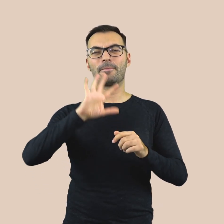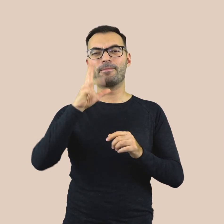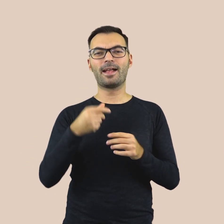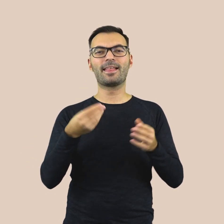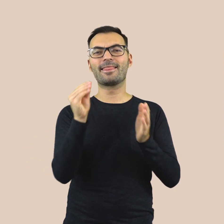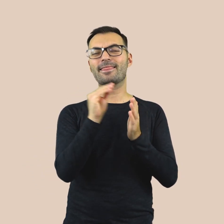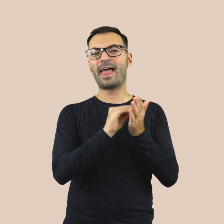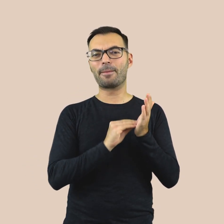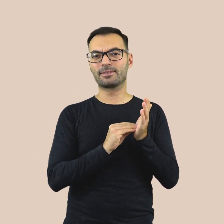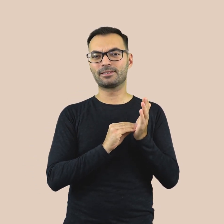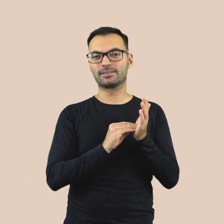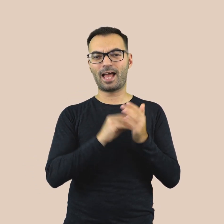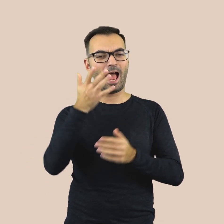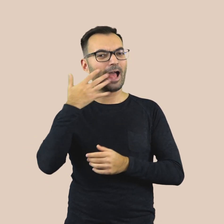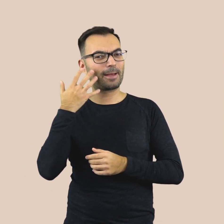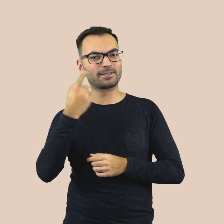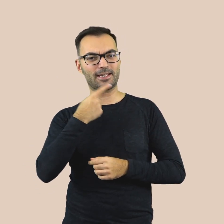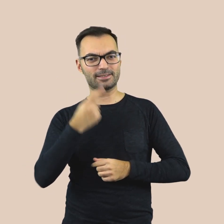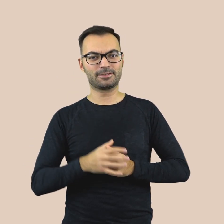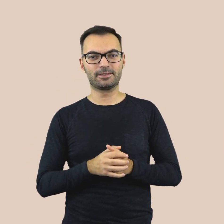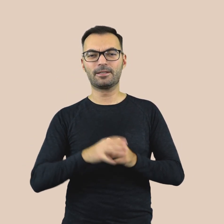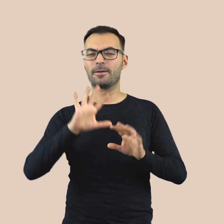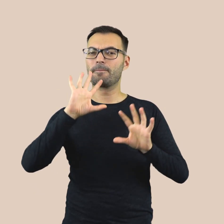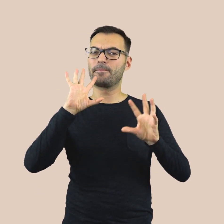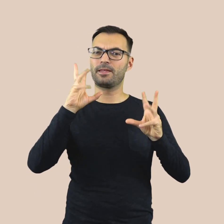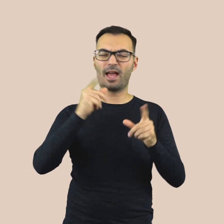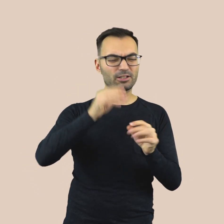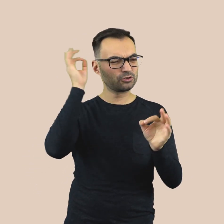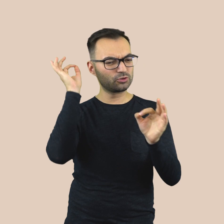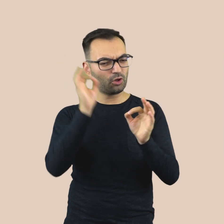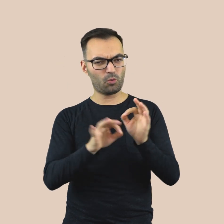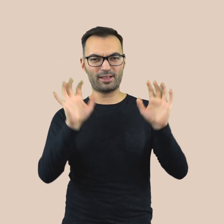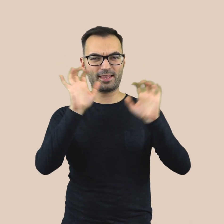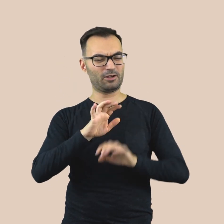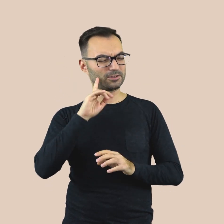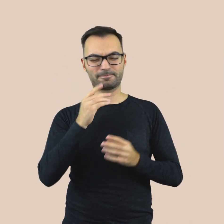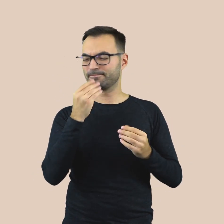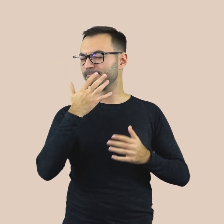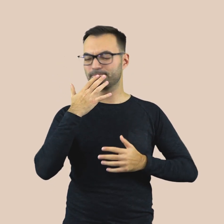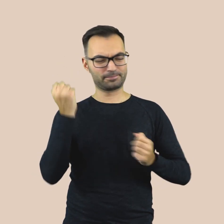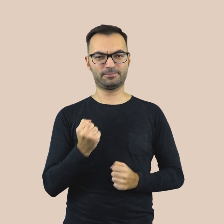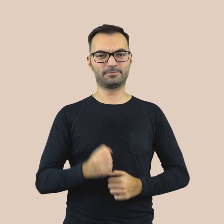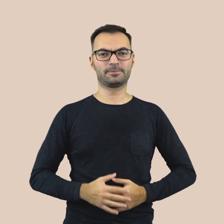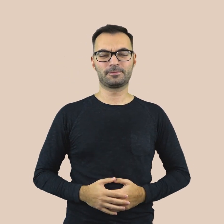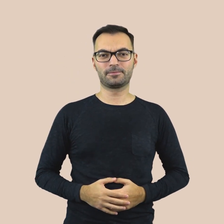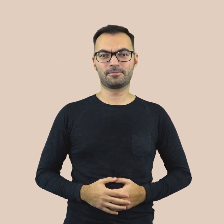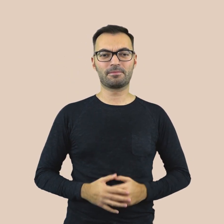zaskakującym bogactwem i ﬁnezją, jest dekoracja kaligraﬁczna w języku arabskim.